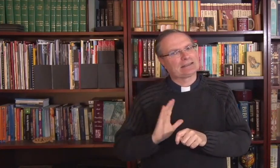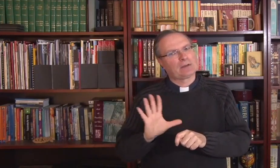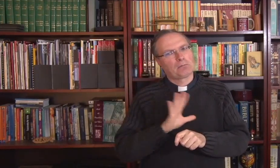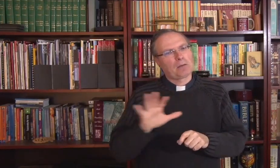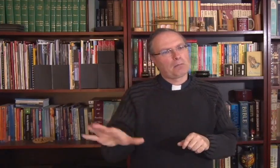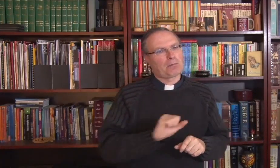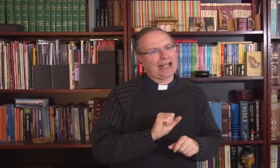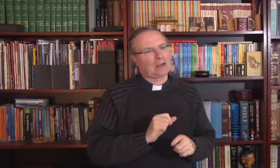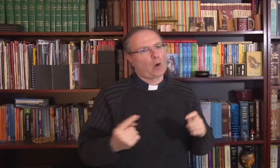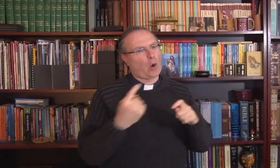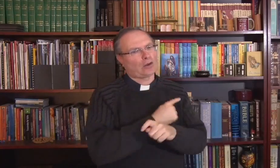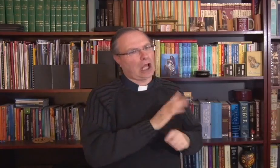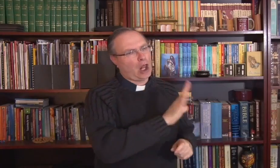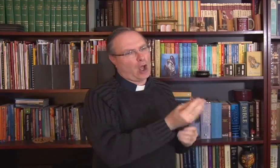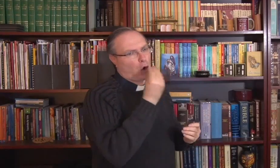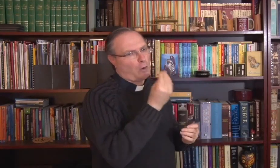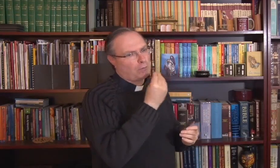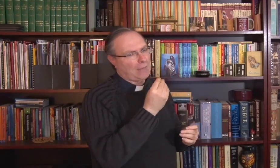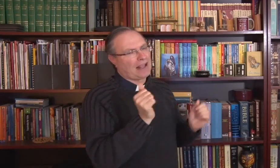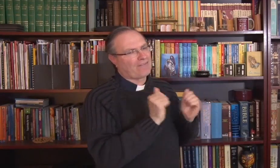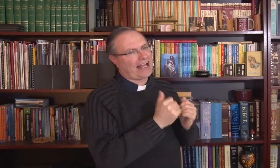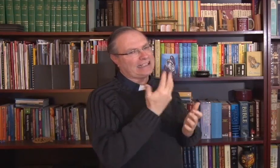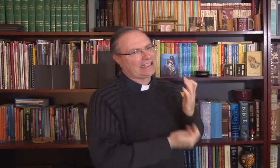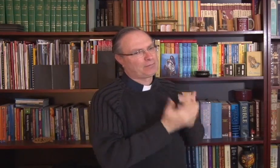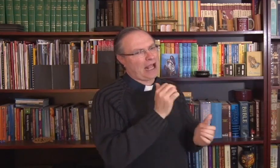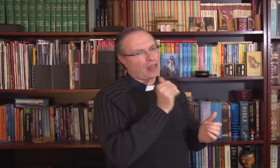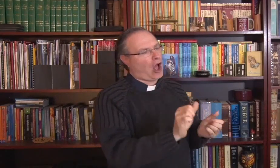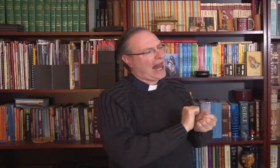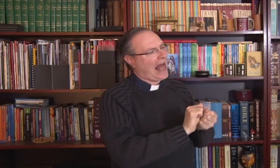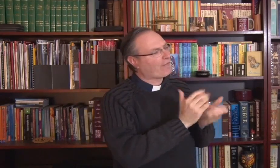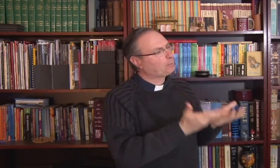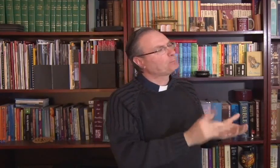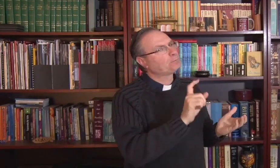mais prennent-ils au contraire leur repas avec des mains non lavées?»